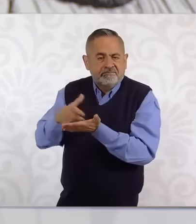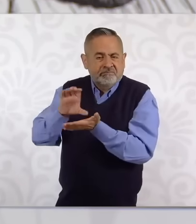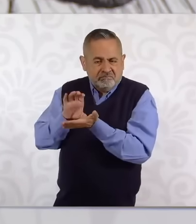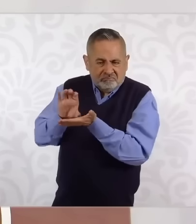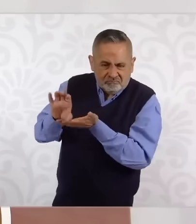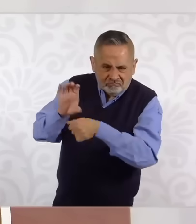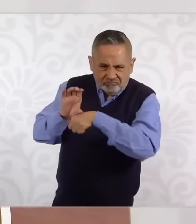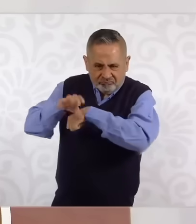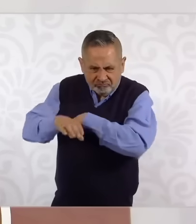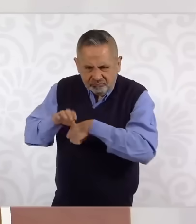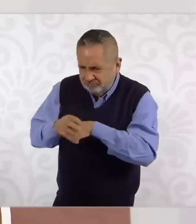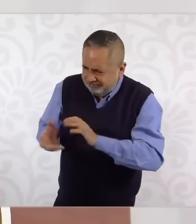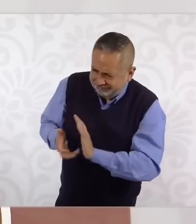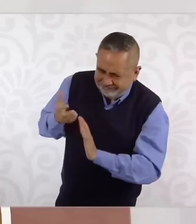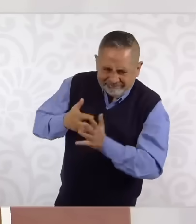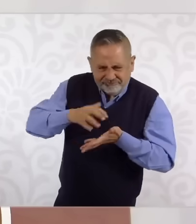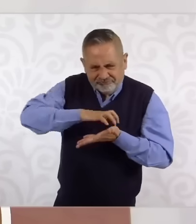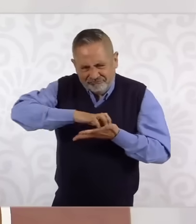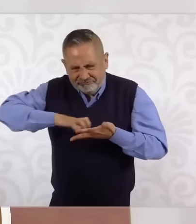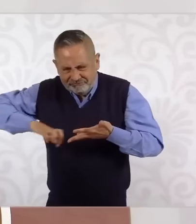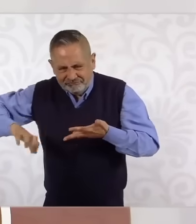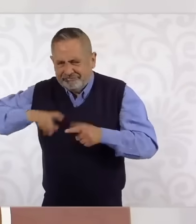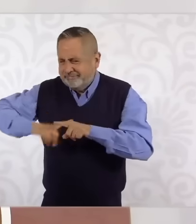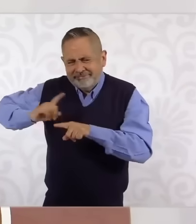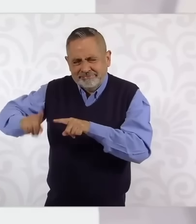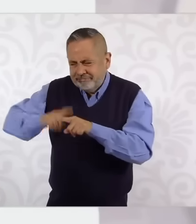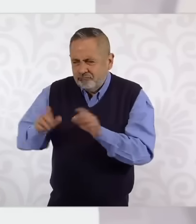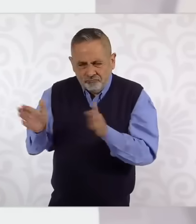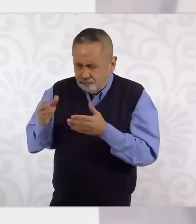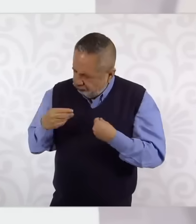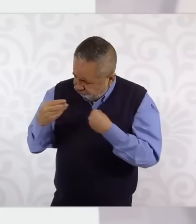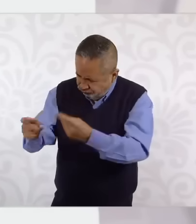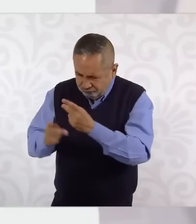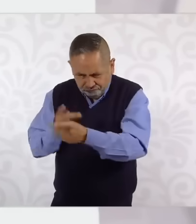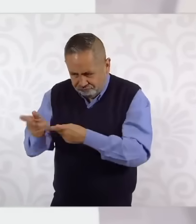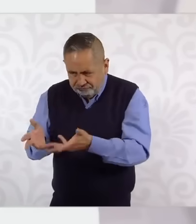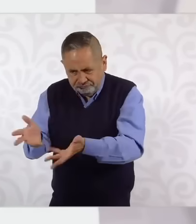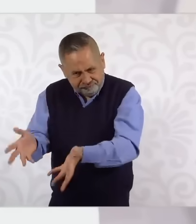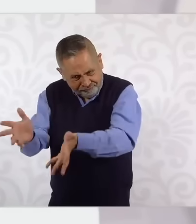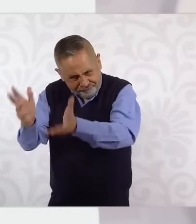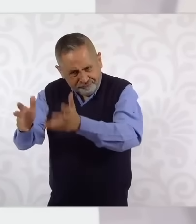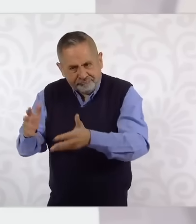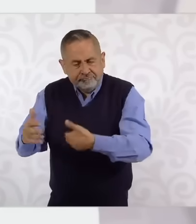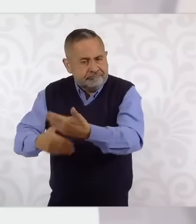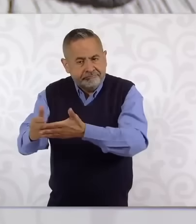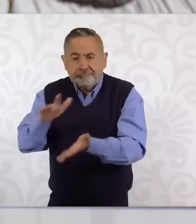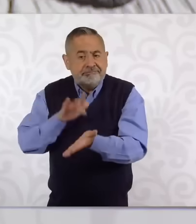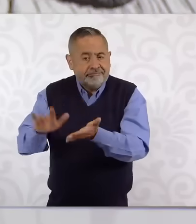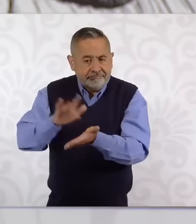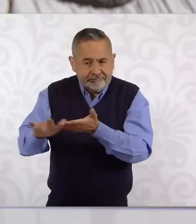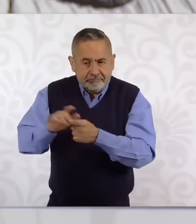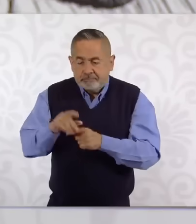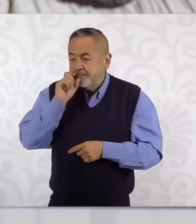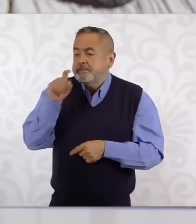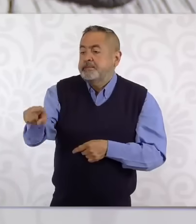pequeñas parcelas. en distintos ámbitos del país y también de apoyo para darle valor agregado a la